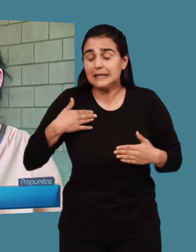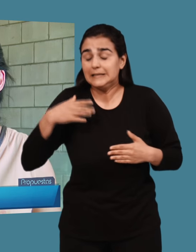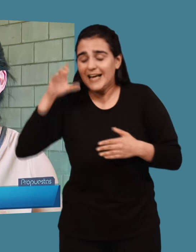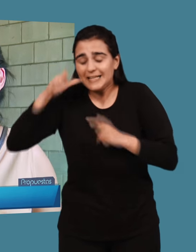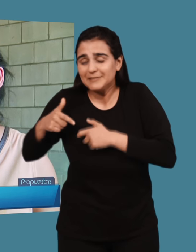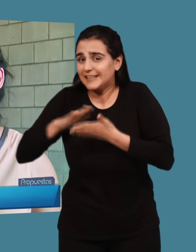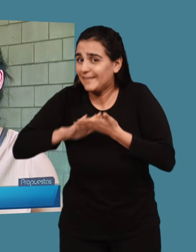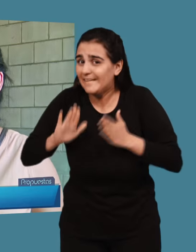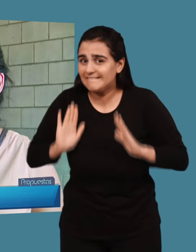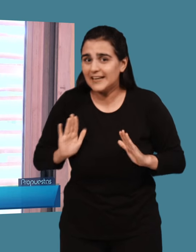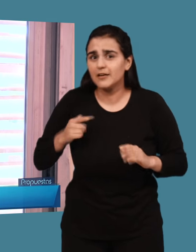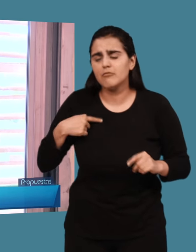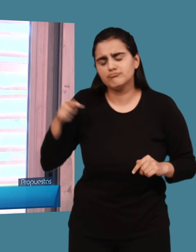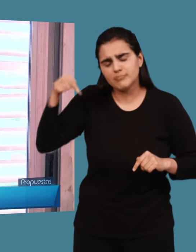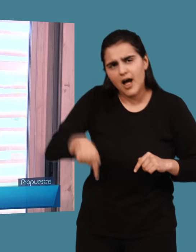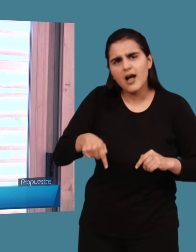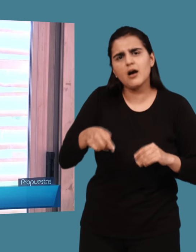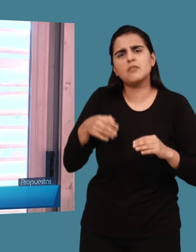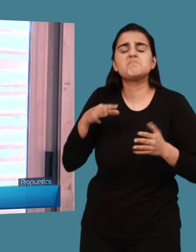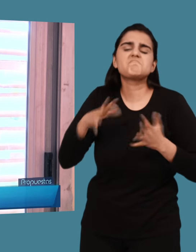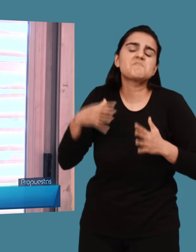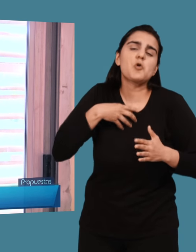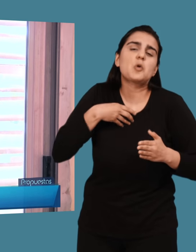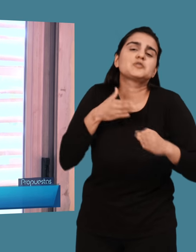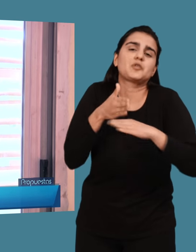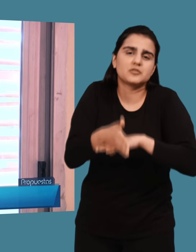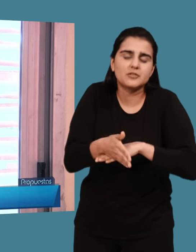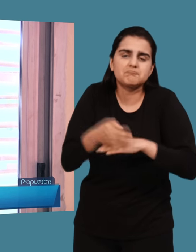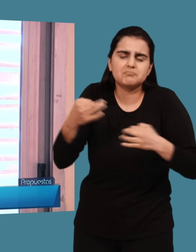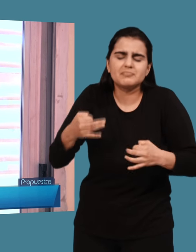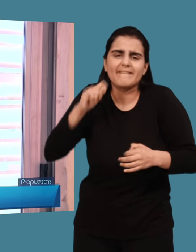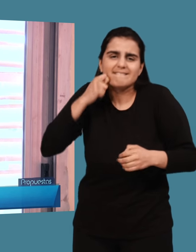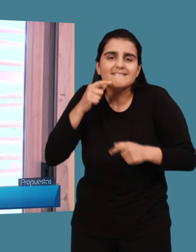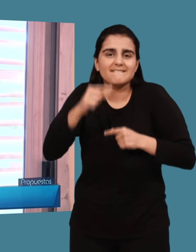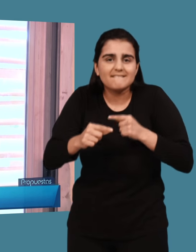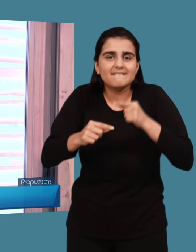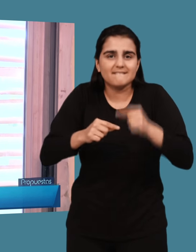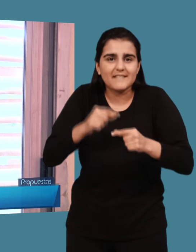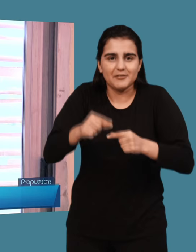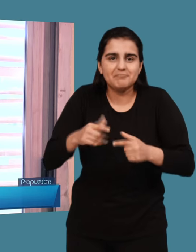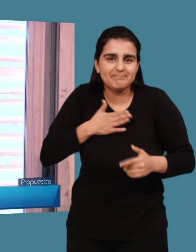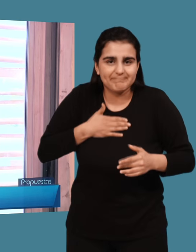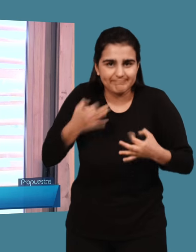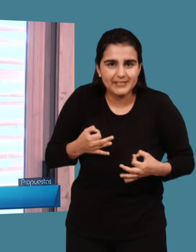porque es toda una experiencia nueva. Ahora estamos acá en este tipo introductorio que nos hacen, como que de a poco, vamos entrando en clima.